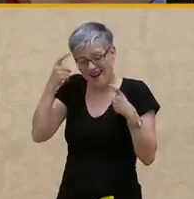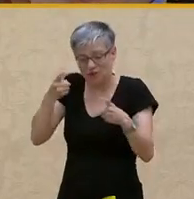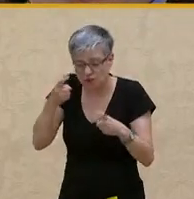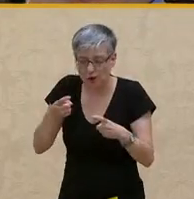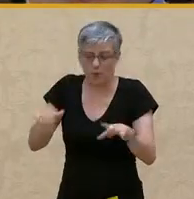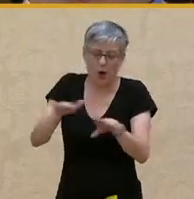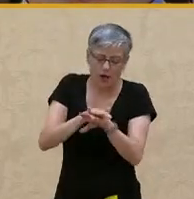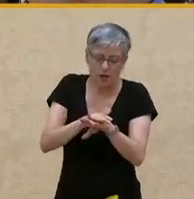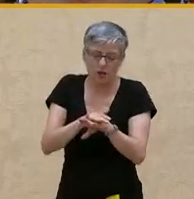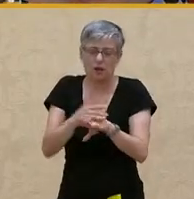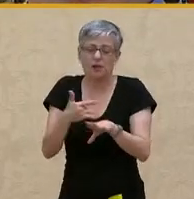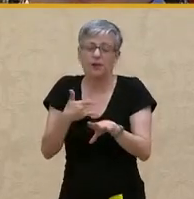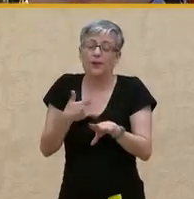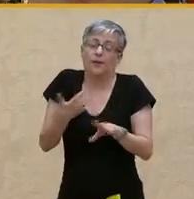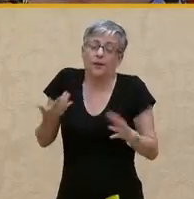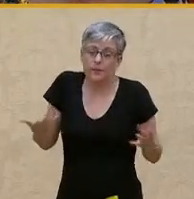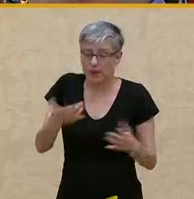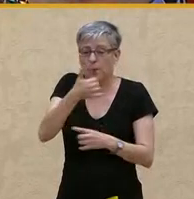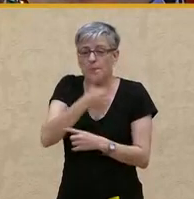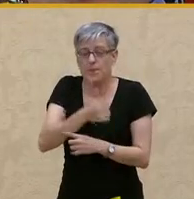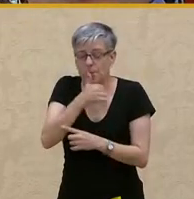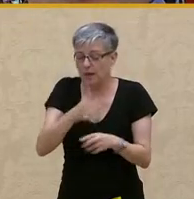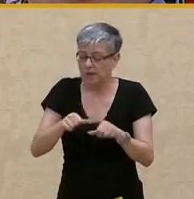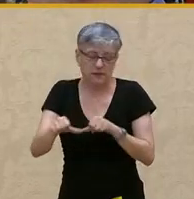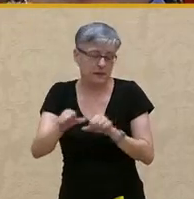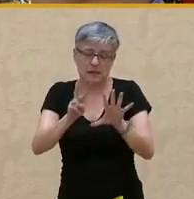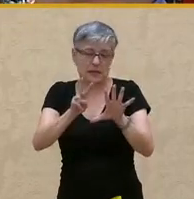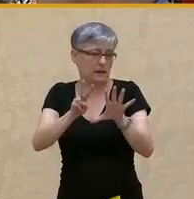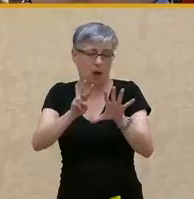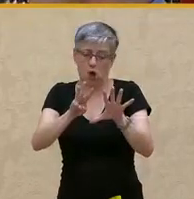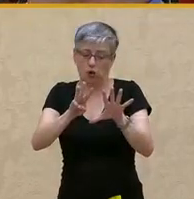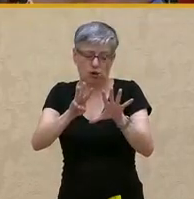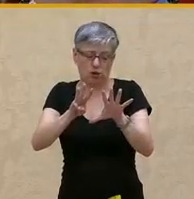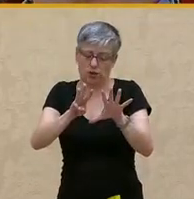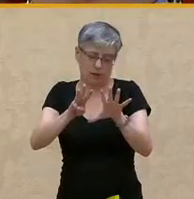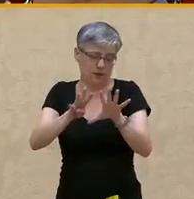tengo esa paciencia, a partir de las siete, las ocho de la tarde, las nueve, ya cuando empieza